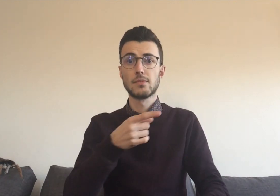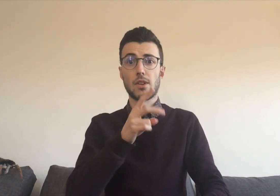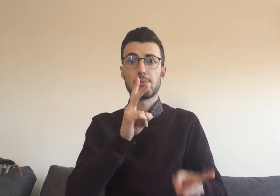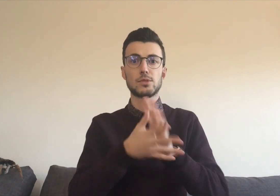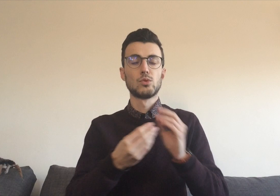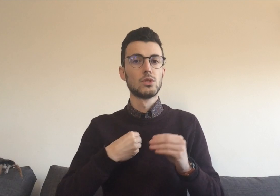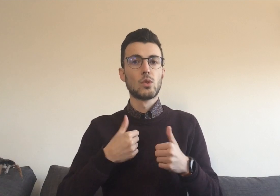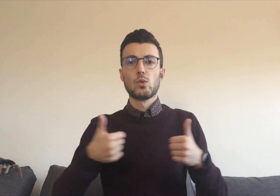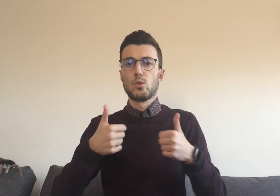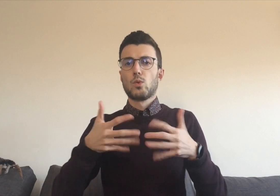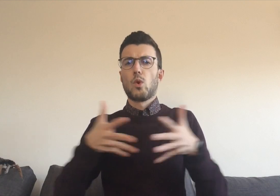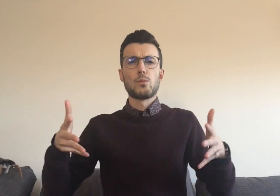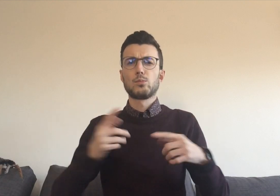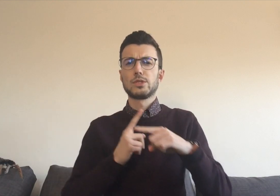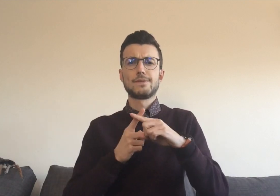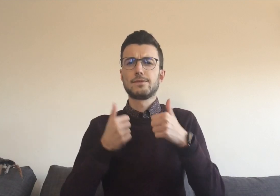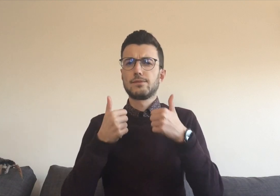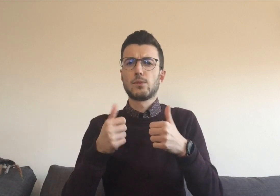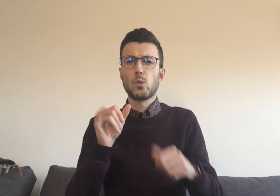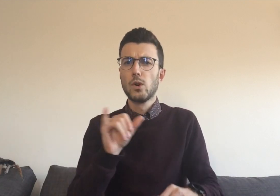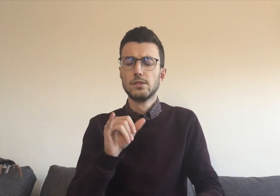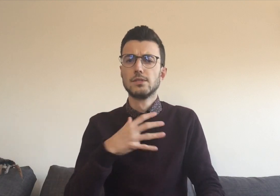Ce que le Kap Signes m'a le plus apporté,